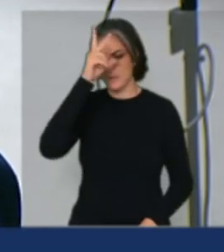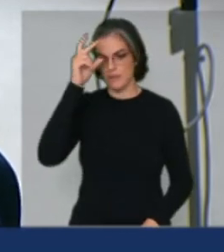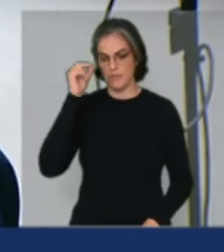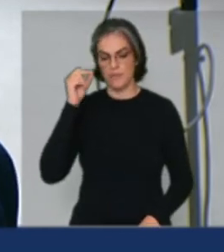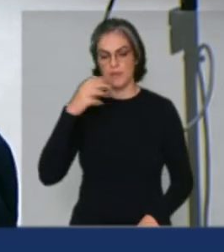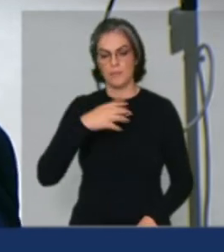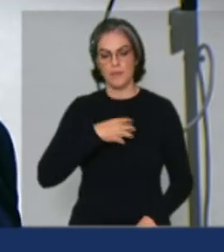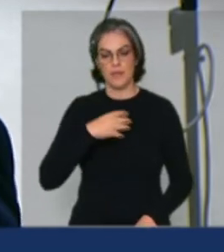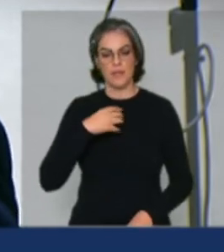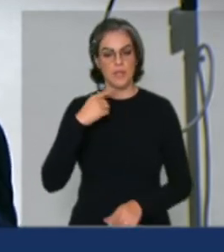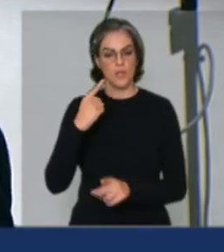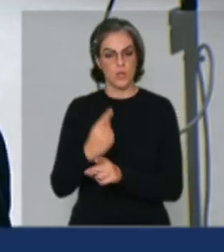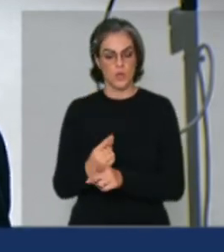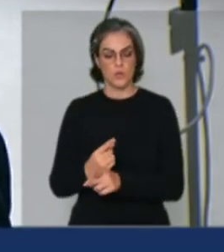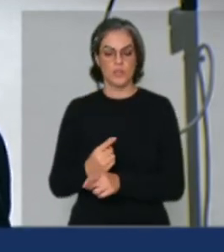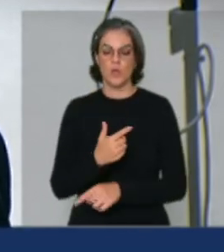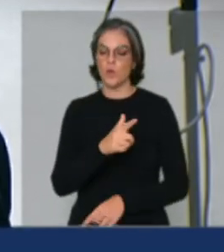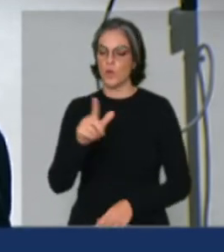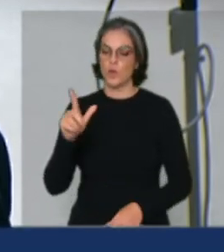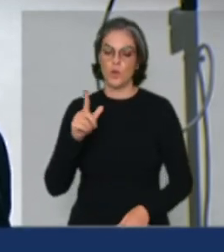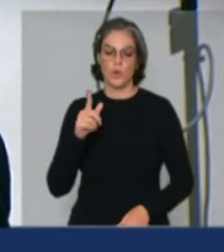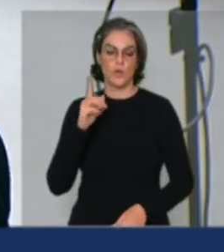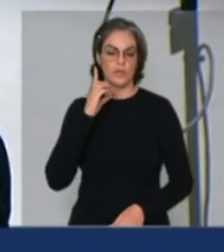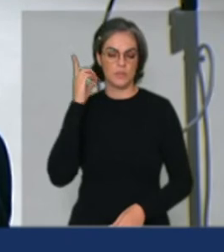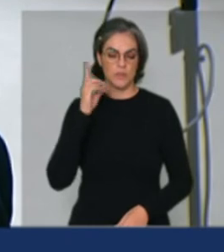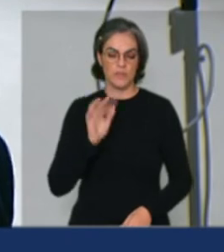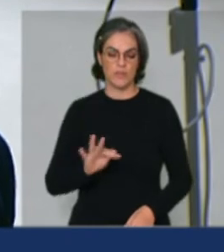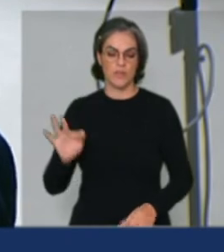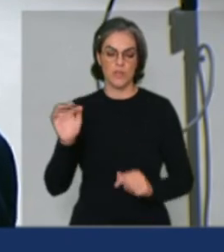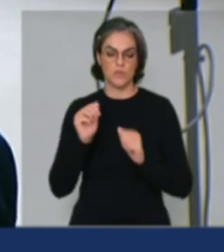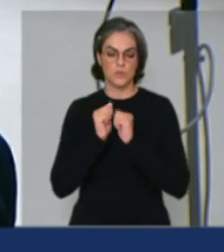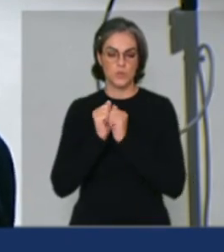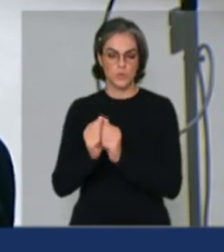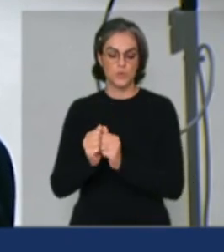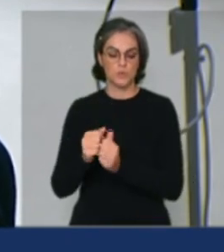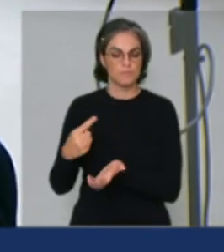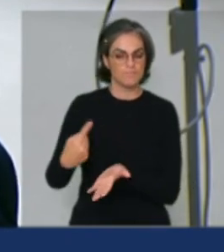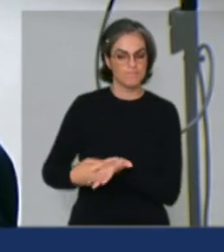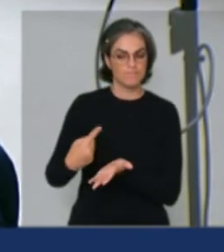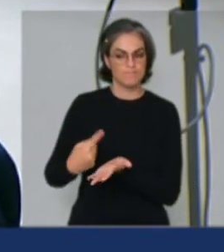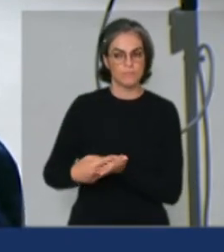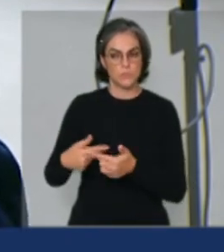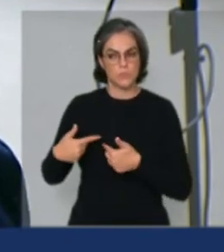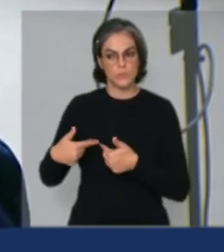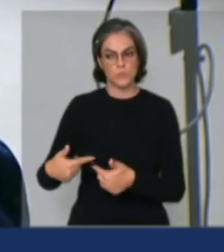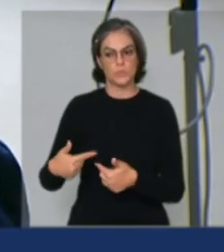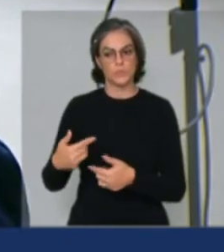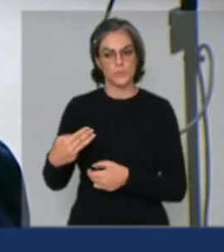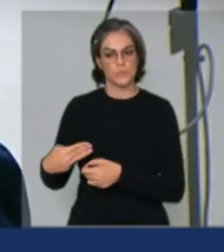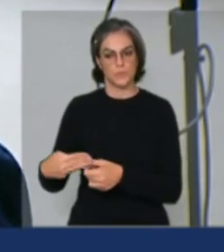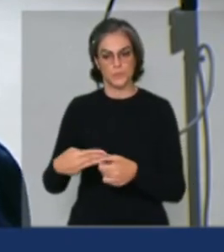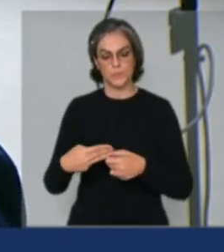PARA NOS REUNIRMOS COM OUTROS DEPUTADOS, E COLEGAS DEPUTADOS FEDERAIS QUE POSSAMOS TRAÇAR METAS EM INTERESSE DOS NOSSOS MUNICÍPIOS, MUITO OBRIGADO, VOSSA EXCELÊNCIA, BOA TARDE.